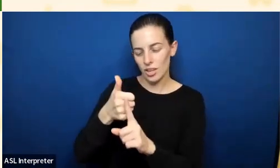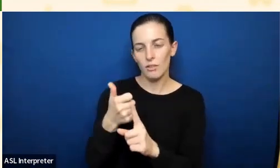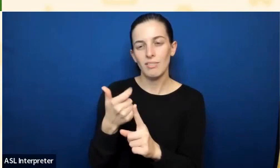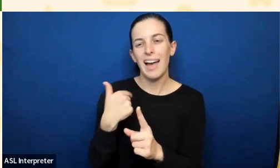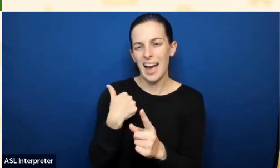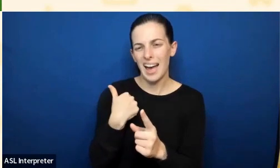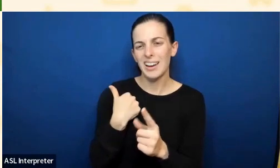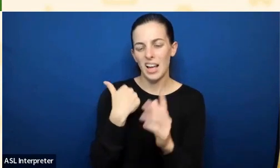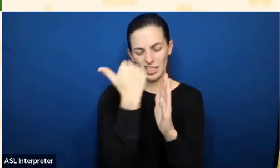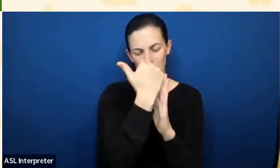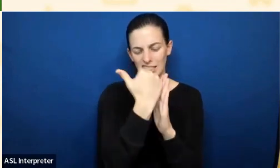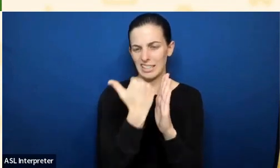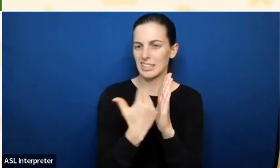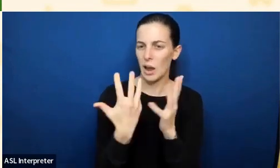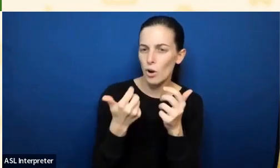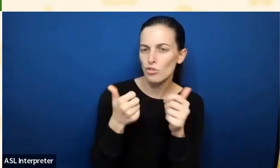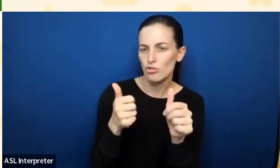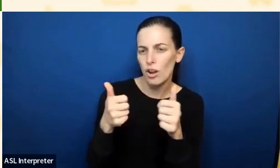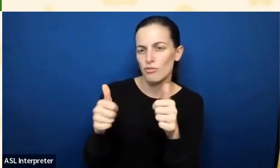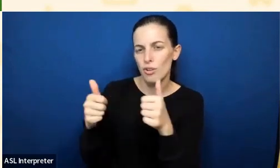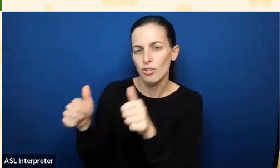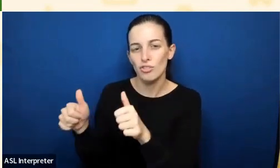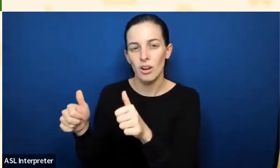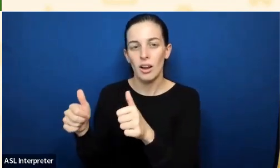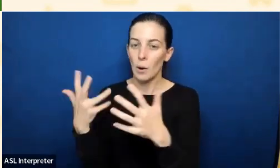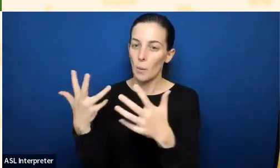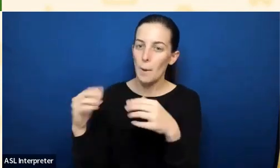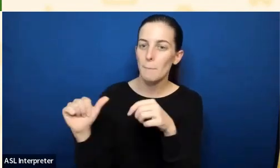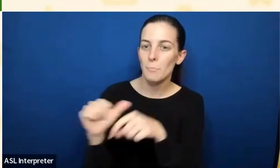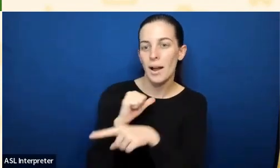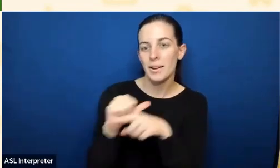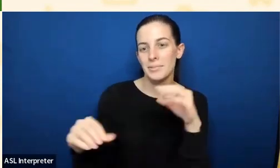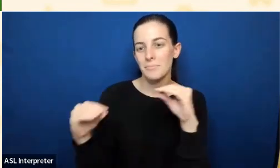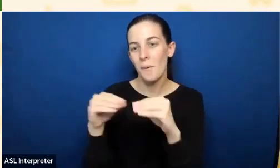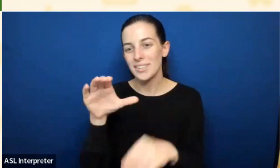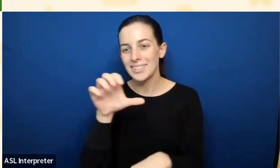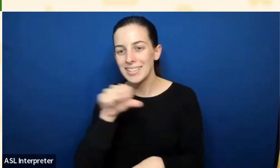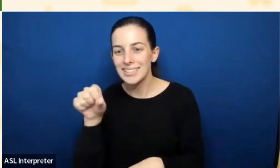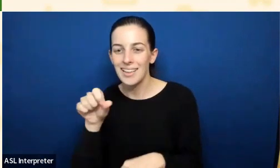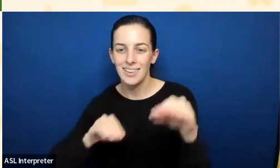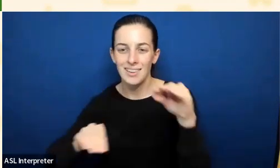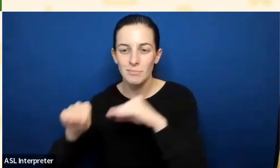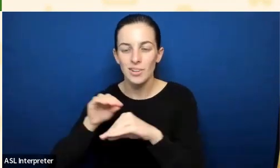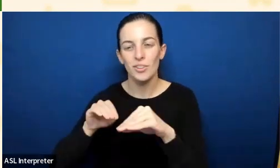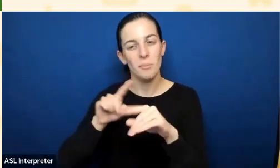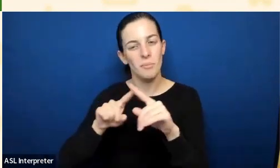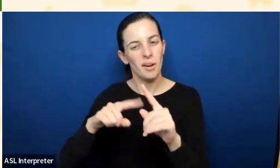Siempre me vendría bien practicar más con animaciones CSS. Quiero profundizar en la animación de SVG, pero había oído hablar de las imágenes de Lottie.